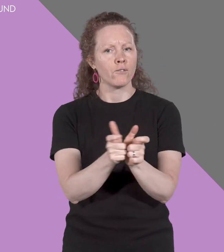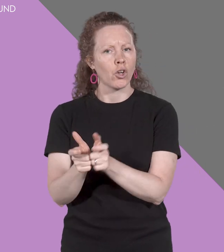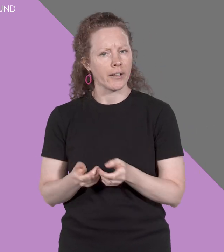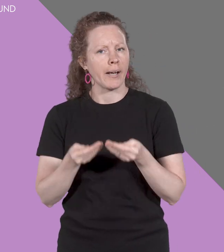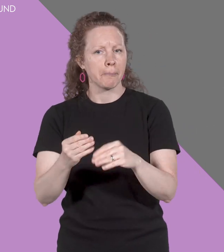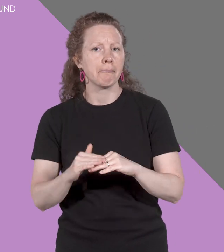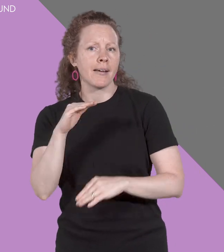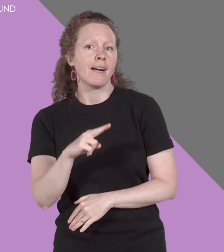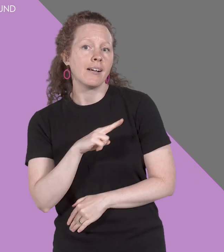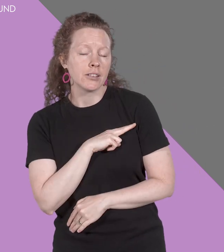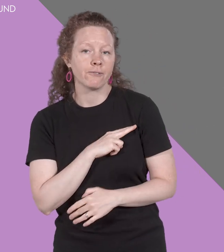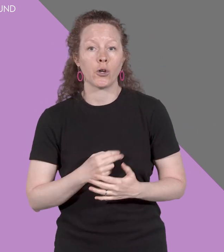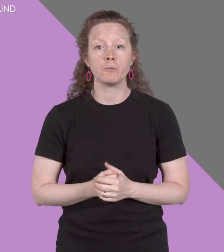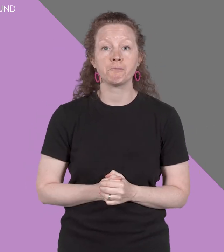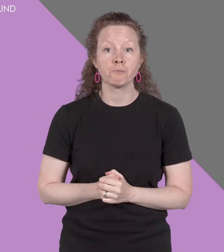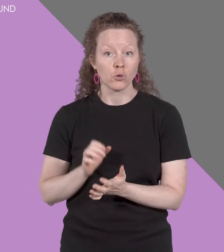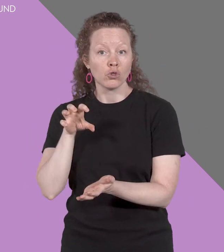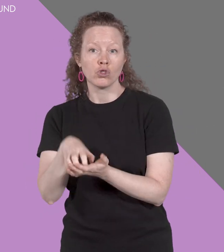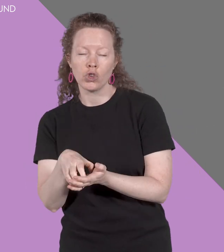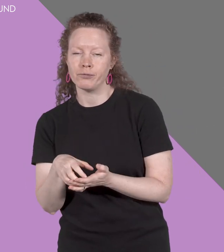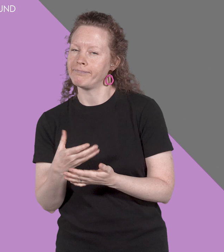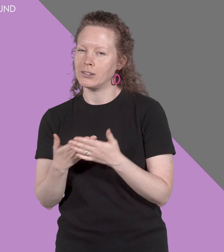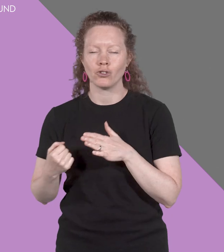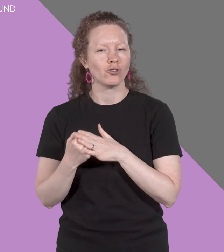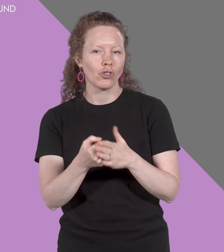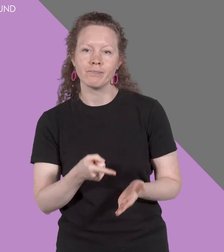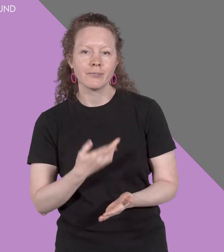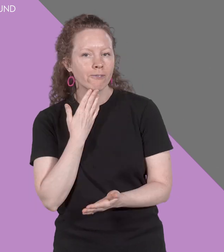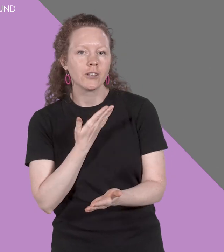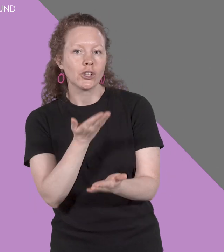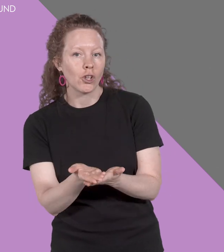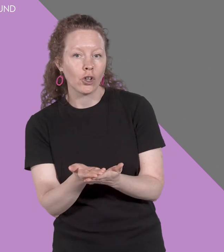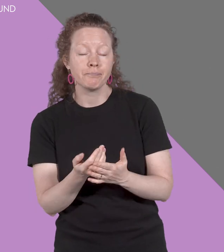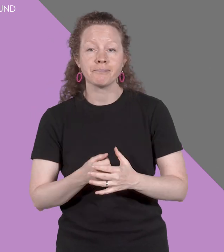för att ge föreningarna mera ansvar. Styrelsen understödde inte förslaget.